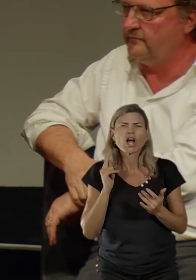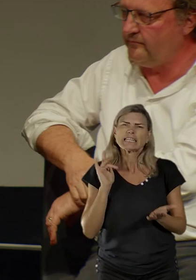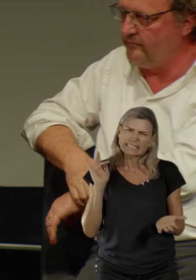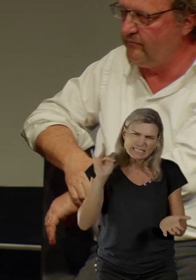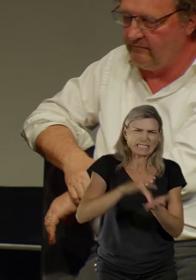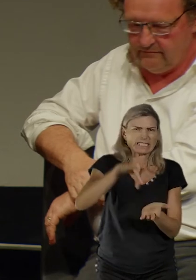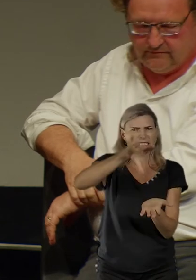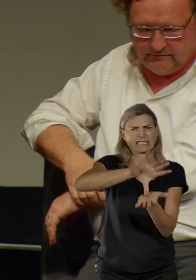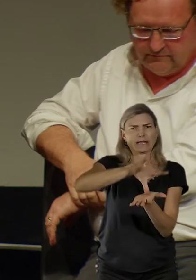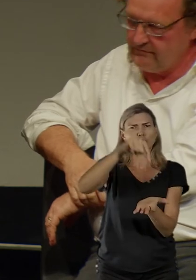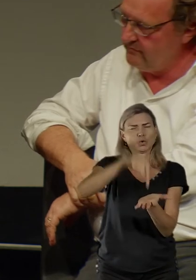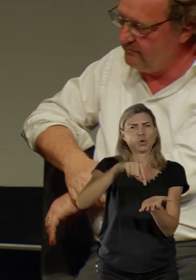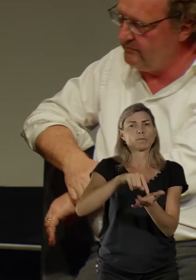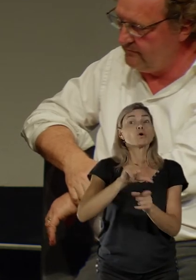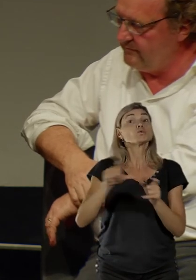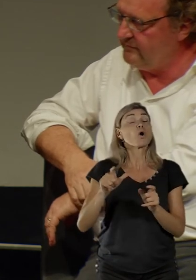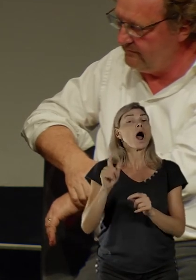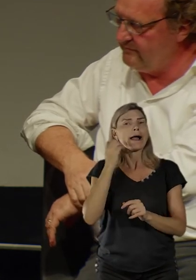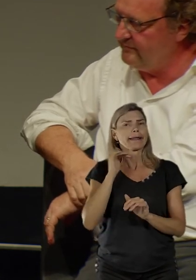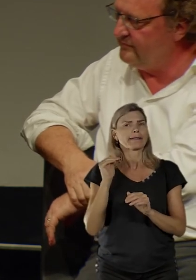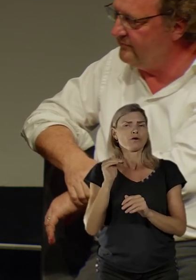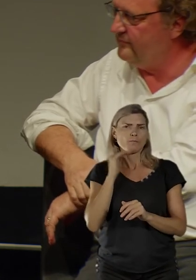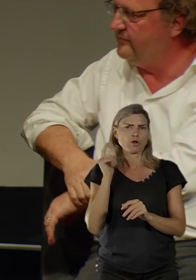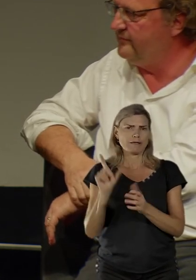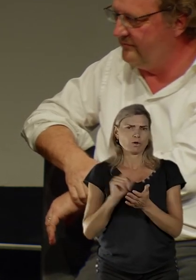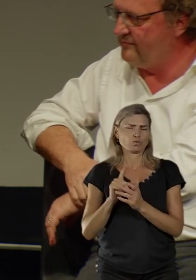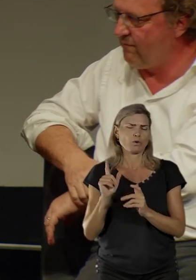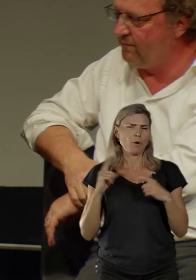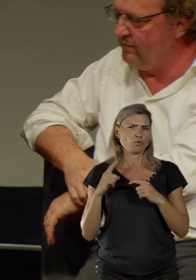aby s ní jezdilo hodně lidí. A teď se staví, tak uvidíme, jak to bude fungovat.